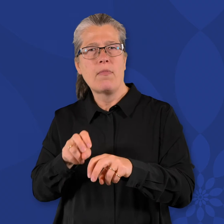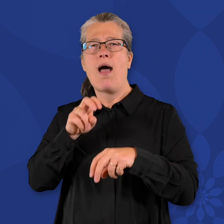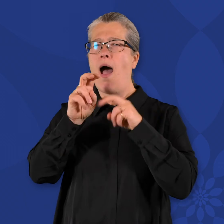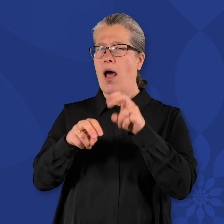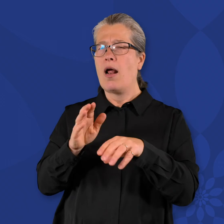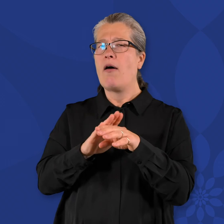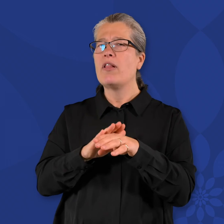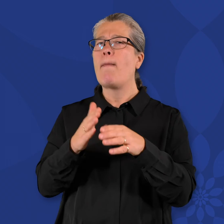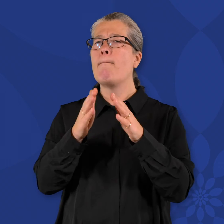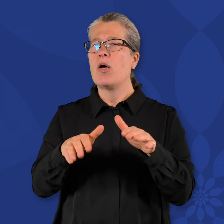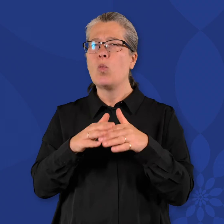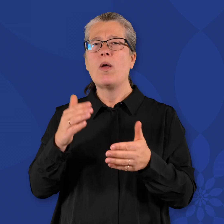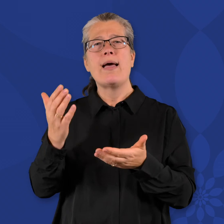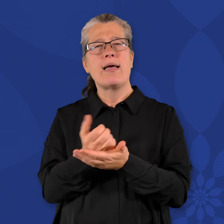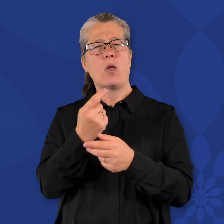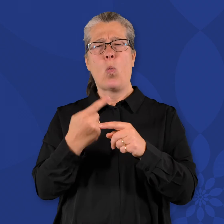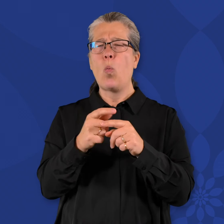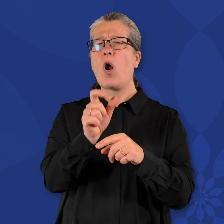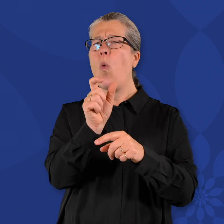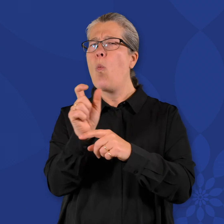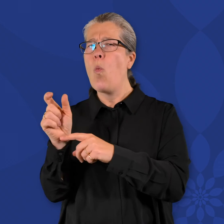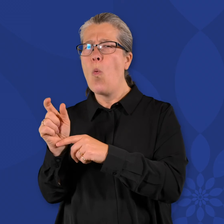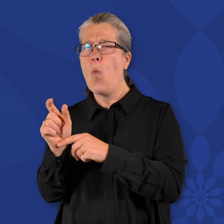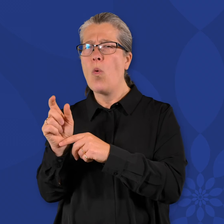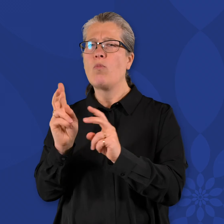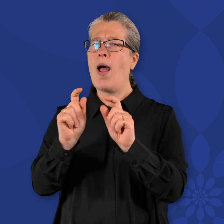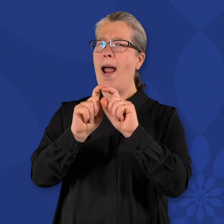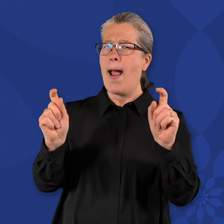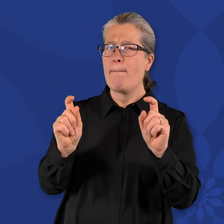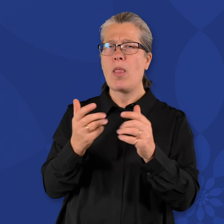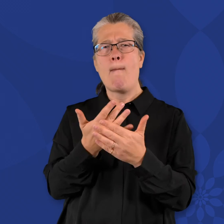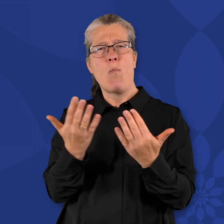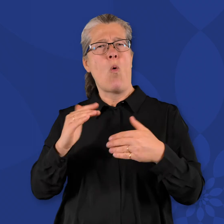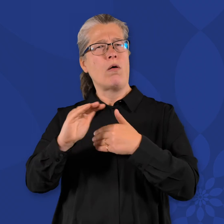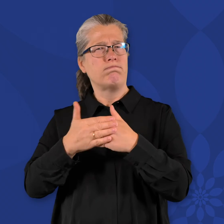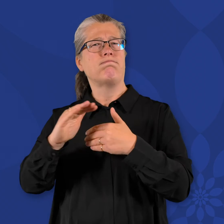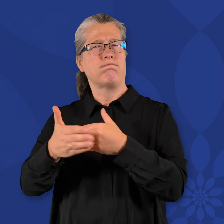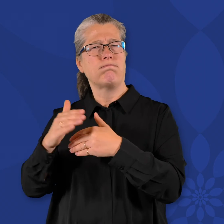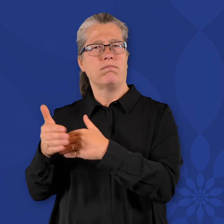Analysen genomfördes med hjälp av en metod som identifierar vilka ord och ämnesområden som -